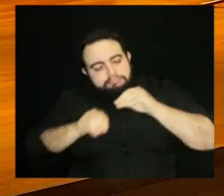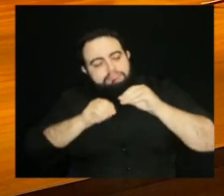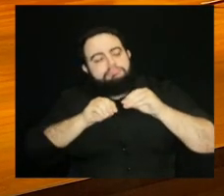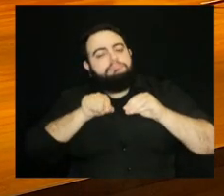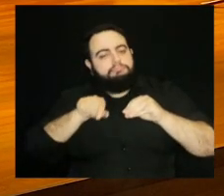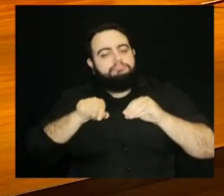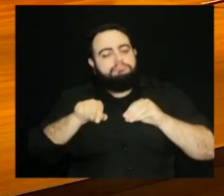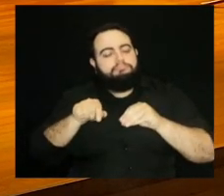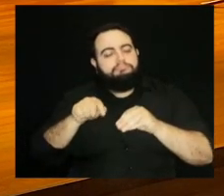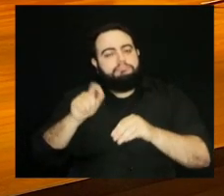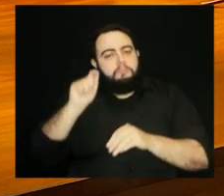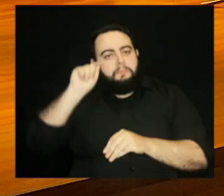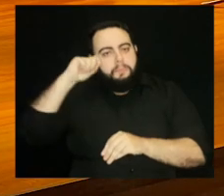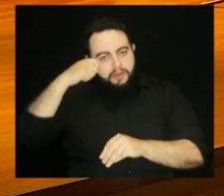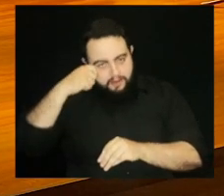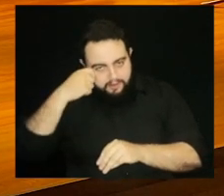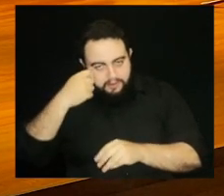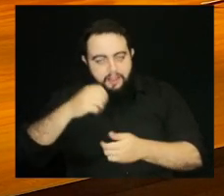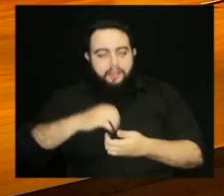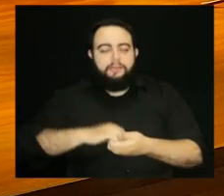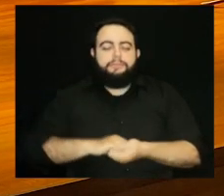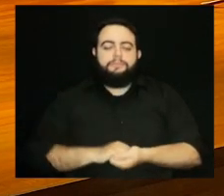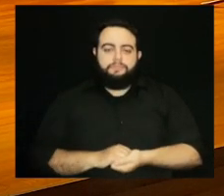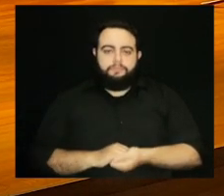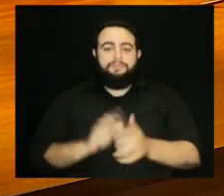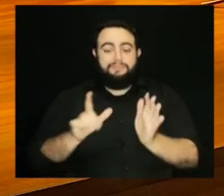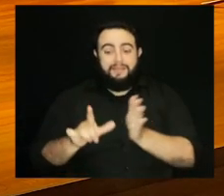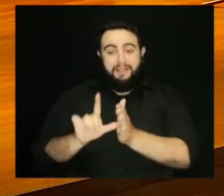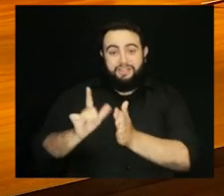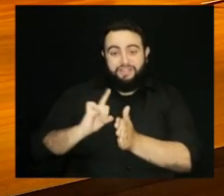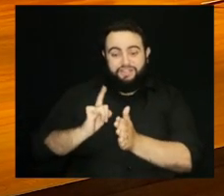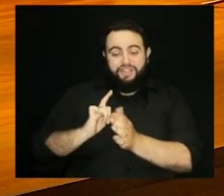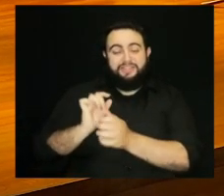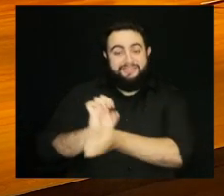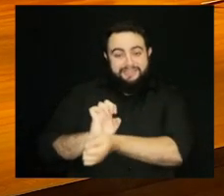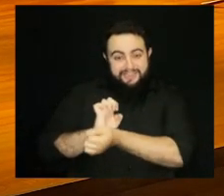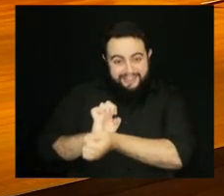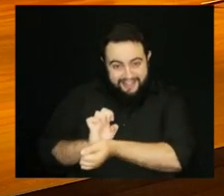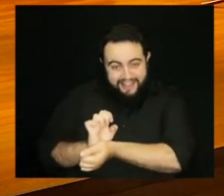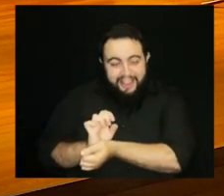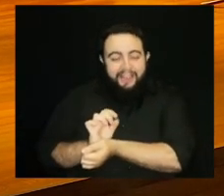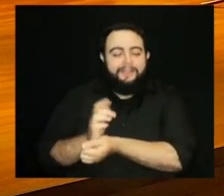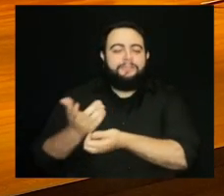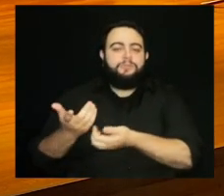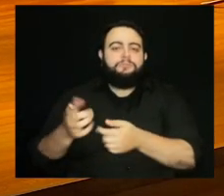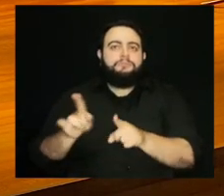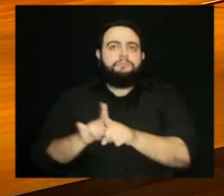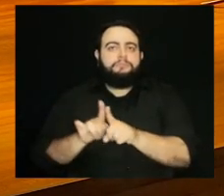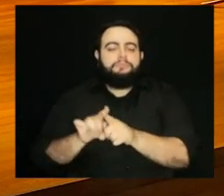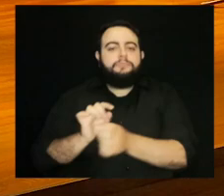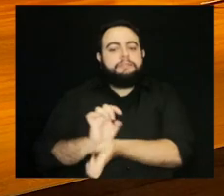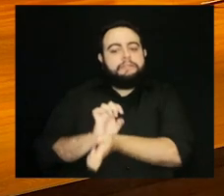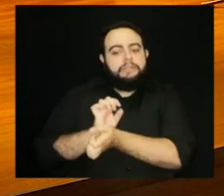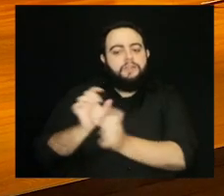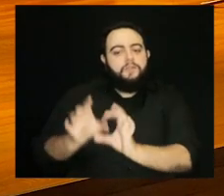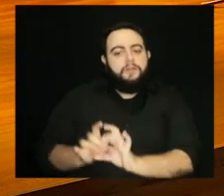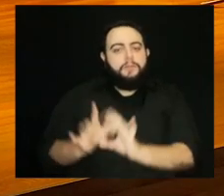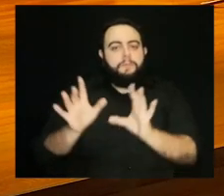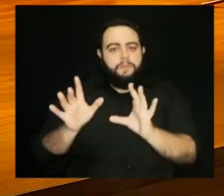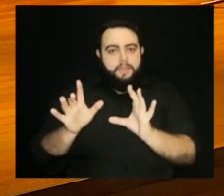desde antes quando ainda existiam escravos e já existiam escravos libertos, pessoas